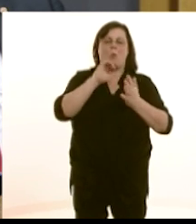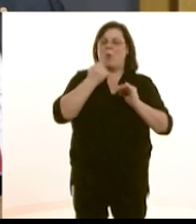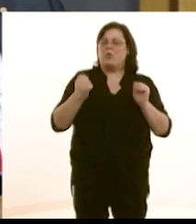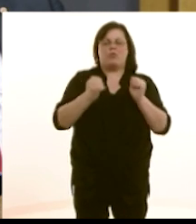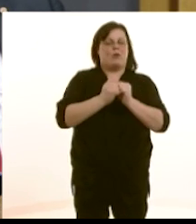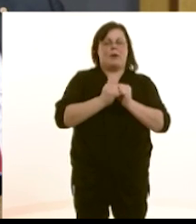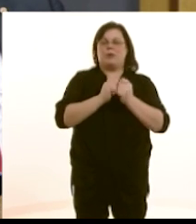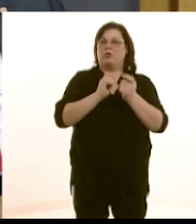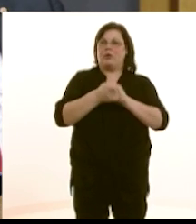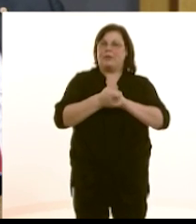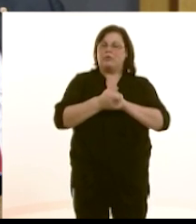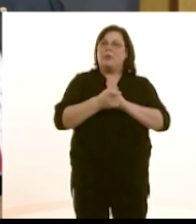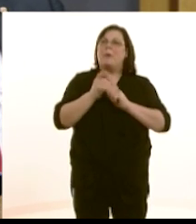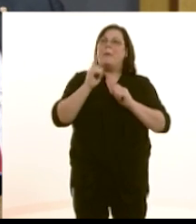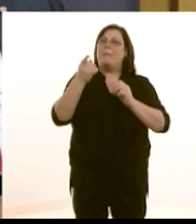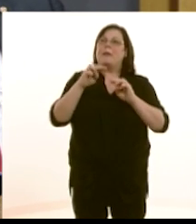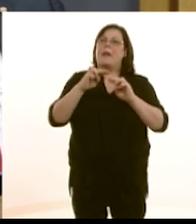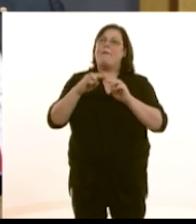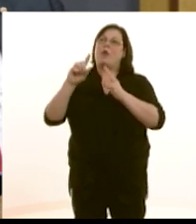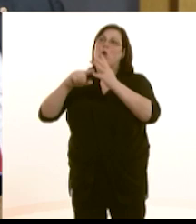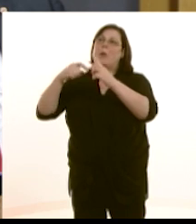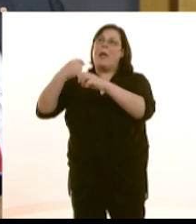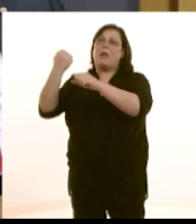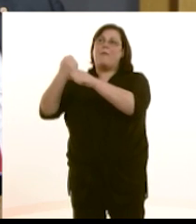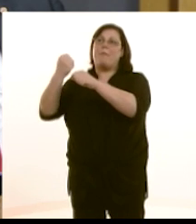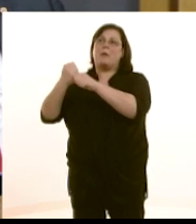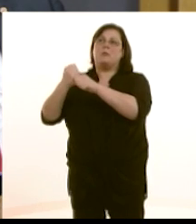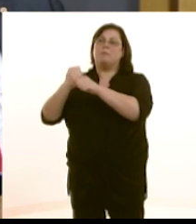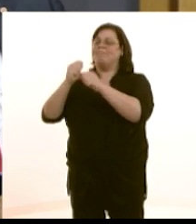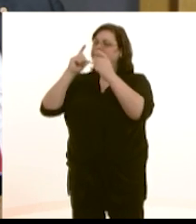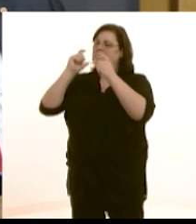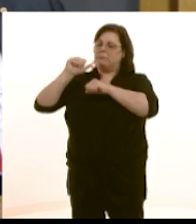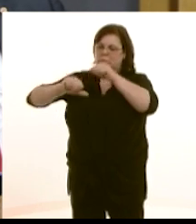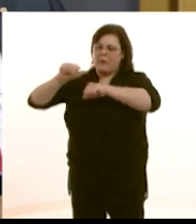fel y cyfrywórych chi newydd grybwyll y byddech yn edrych i ddeddfu yn y maes hwn er mwyn